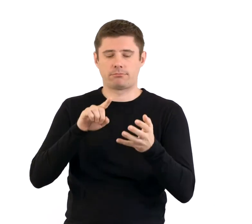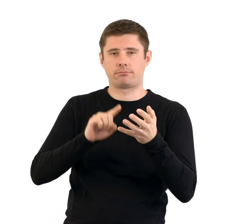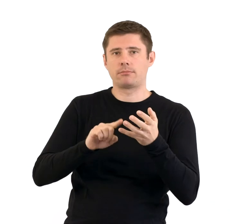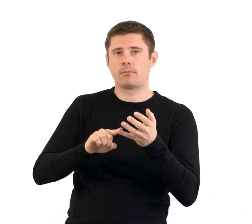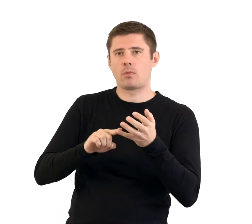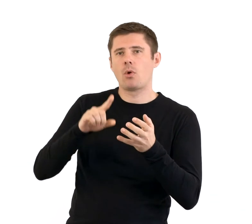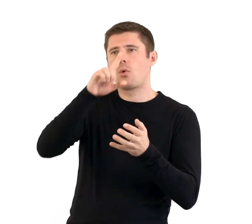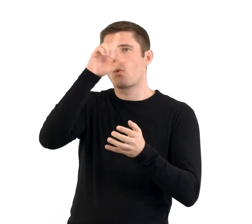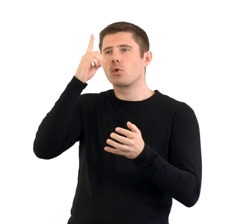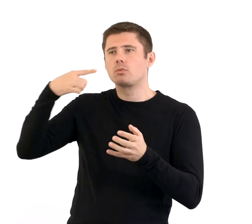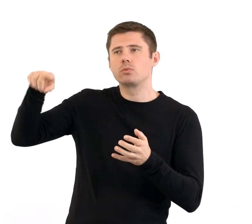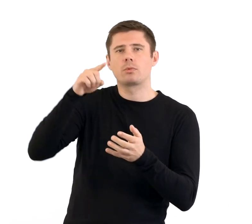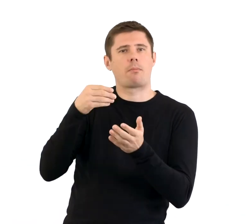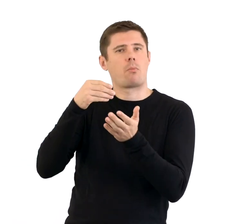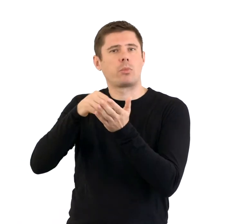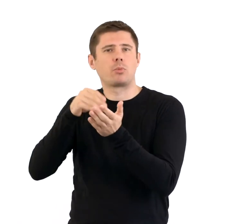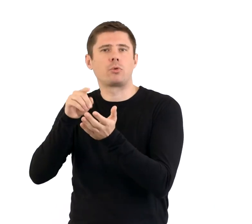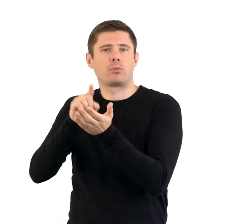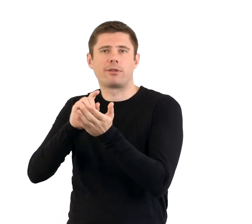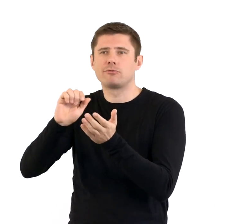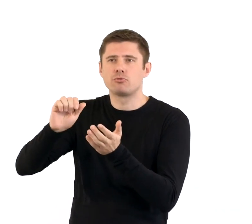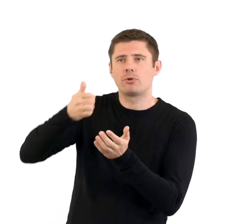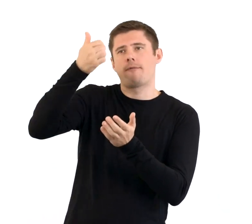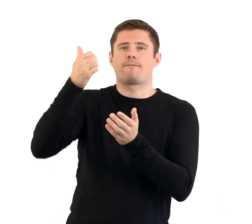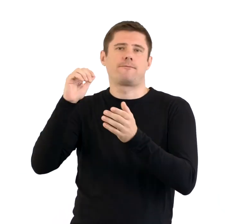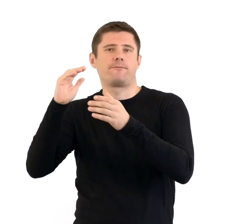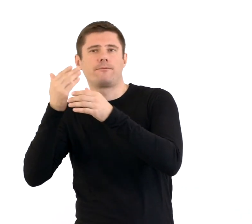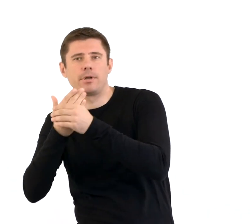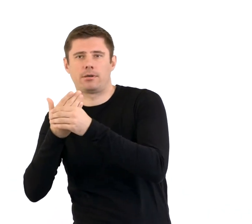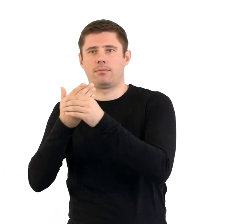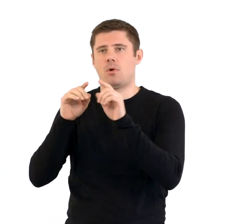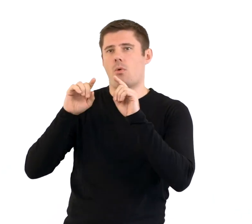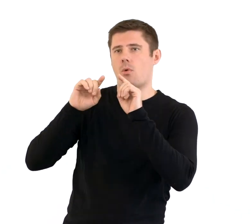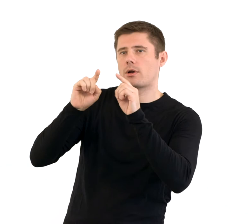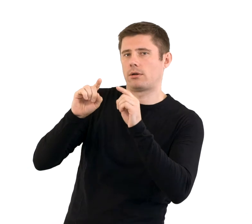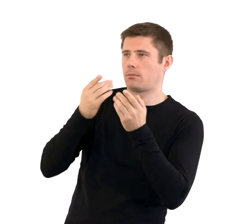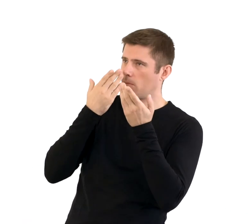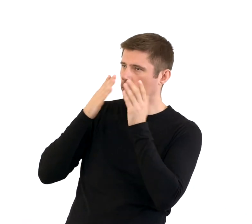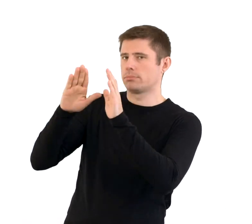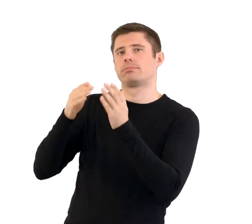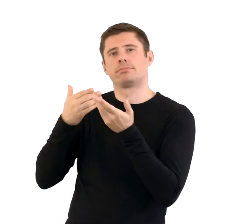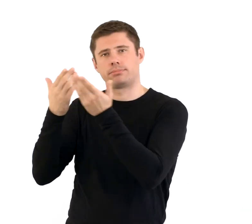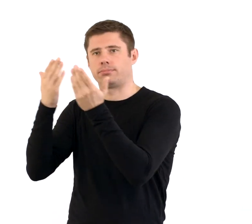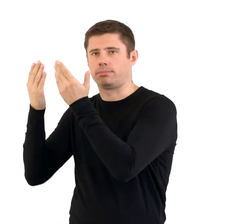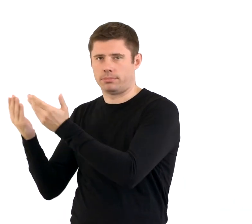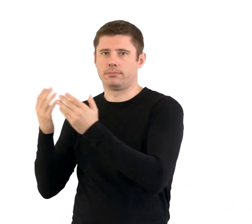płatników